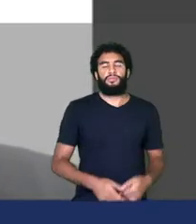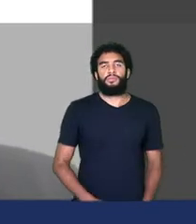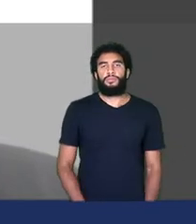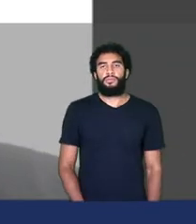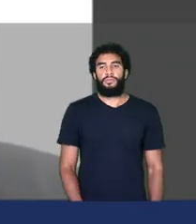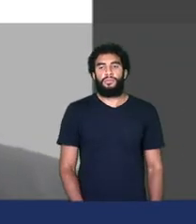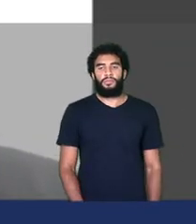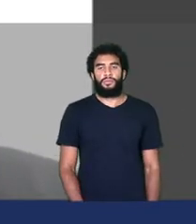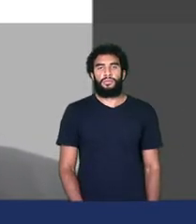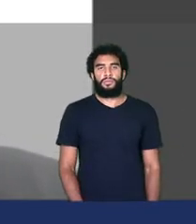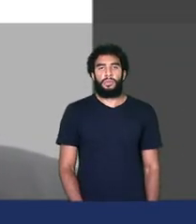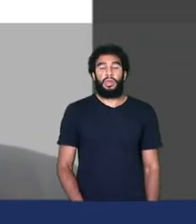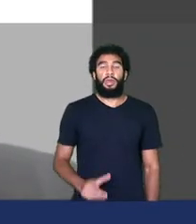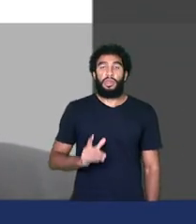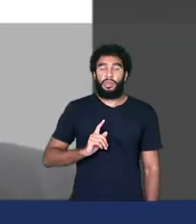NACIONAIS E INTERNACIONAIS, ECONÔMICOS. POVO BRASILEIRO